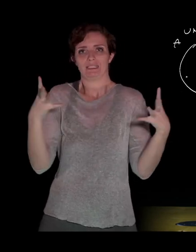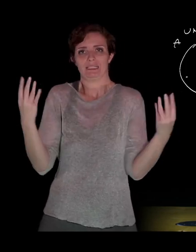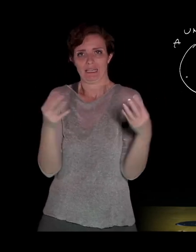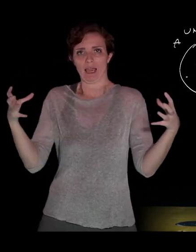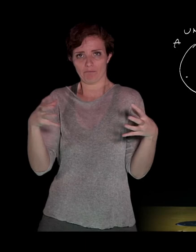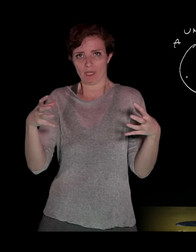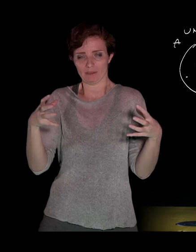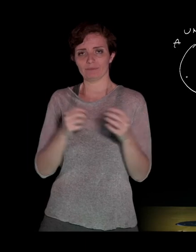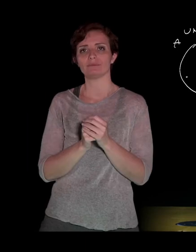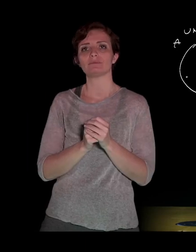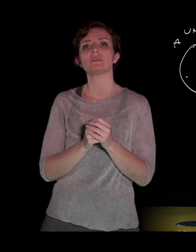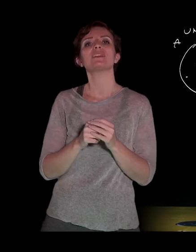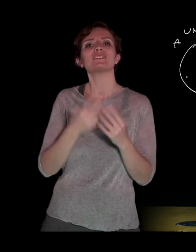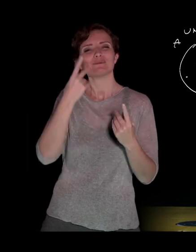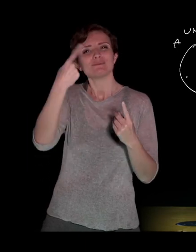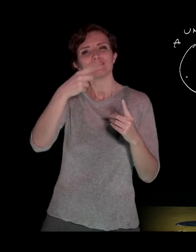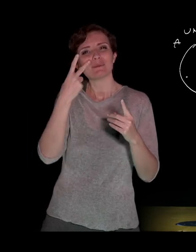che è quello che abbiamo visto prima,